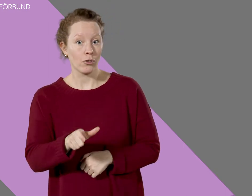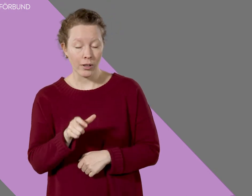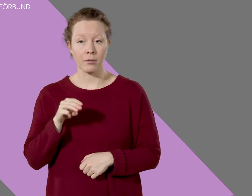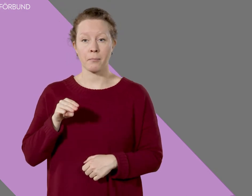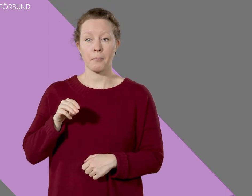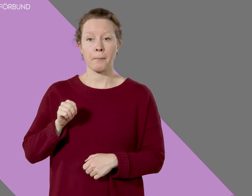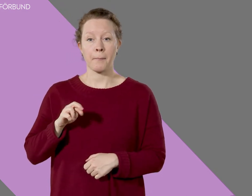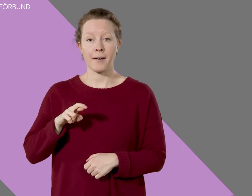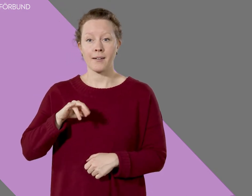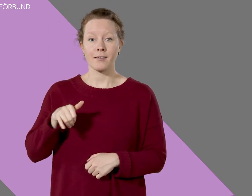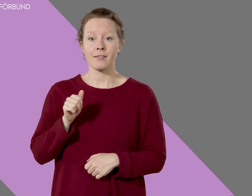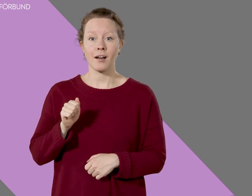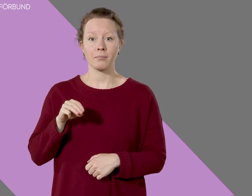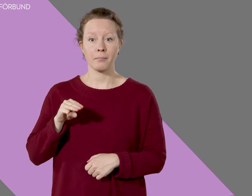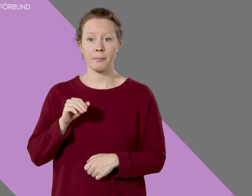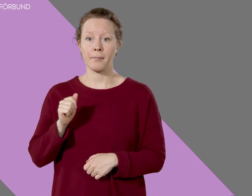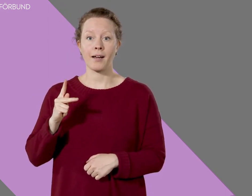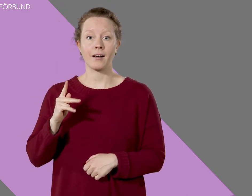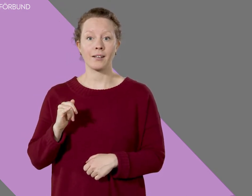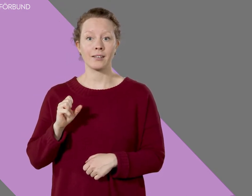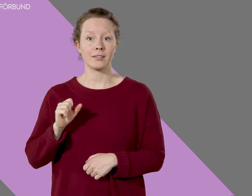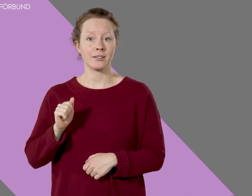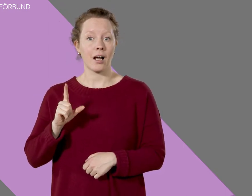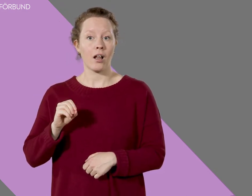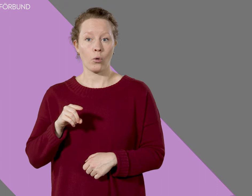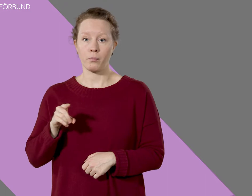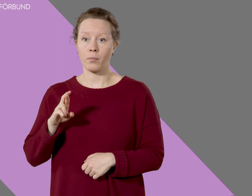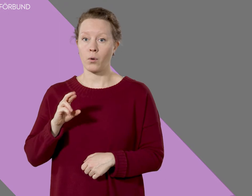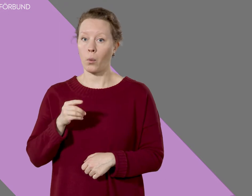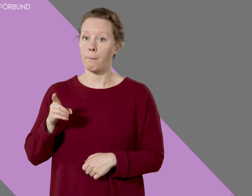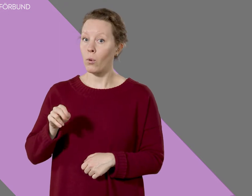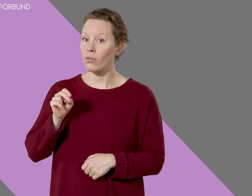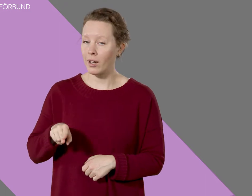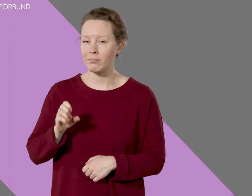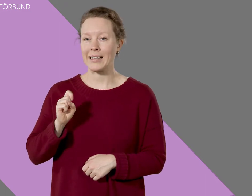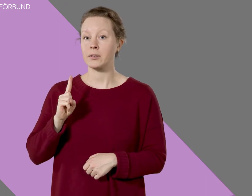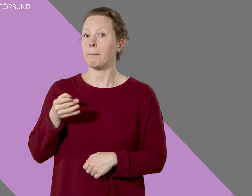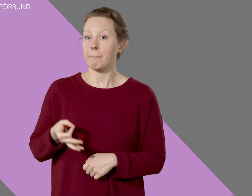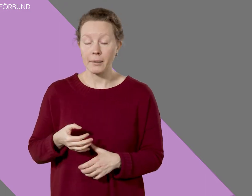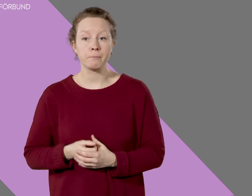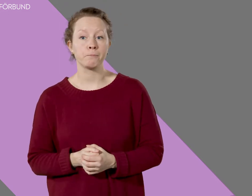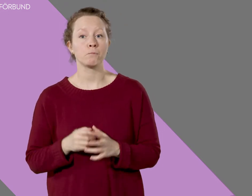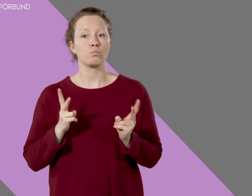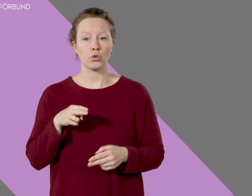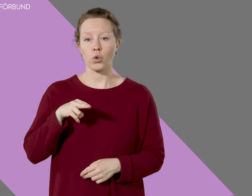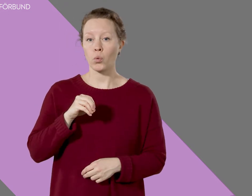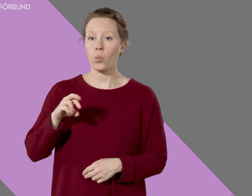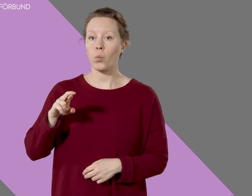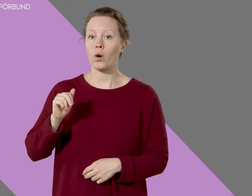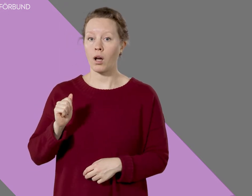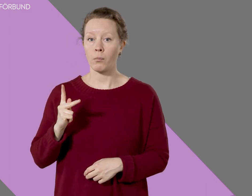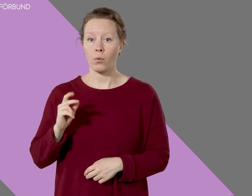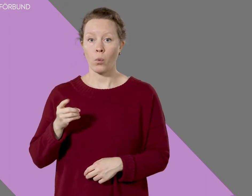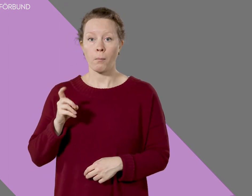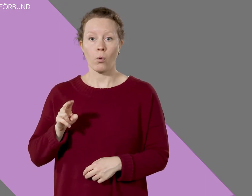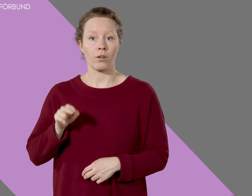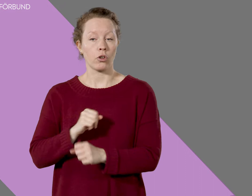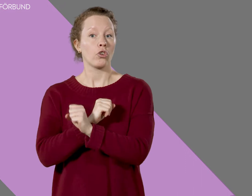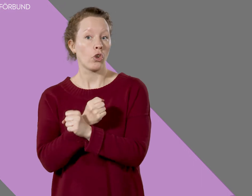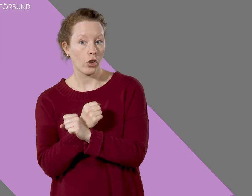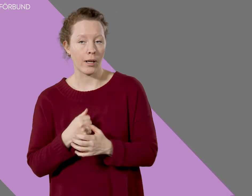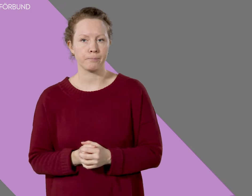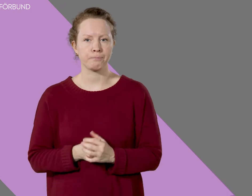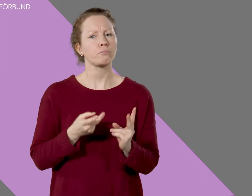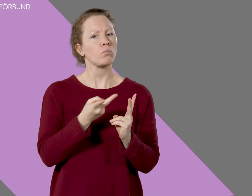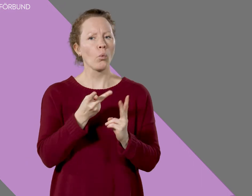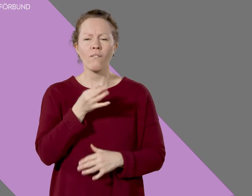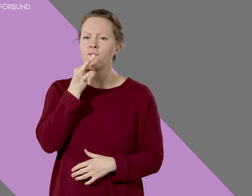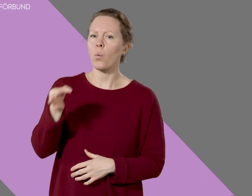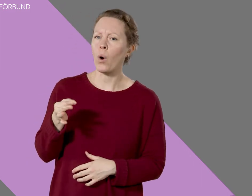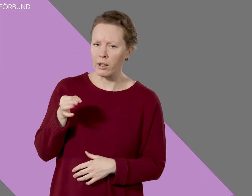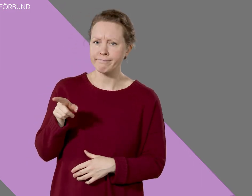Merja Mäkisalo- Ropponen (SDP) och Noora Koponen (Gröna) hur regeringen -